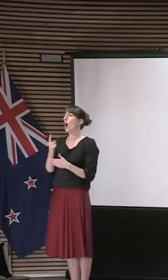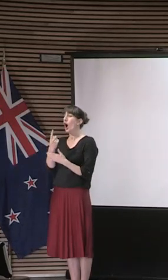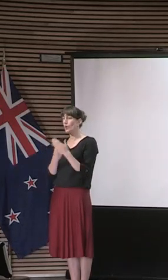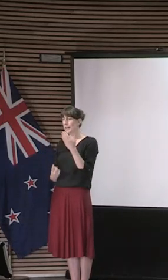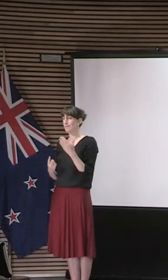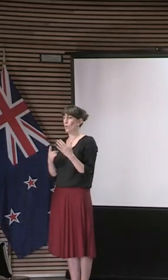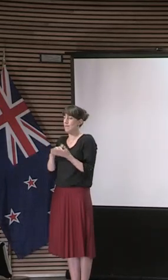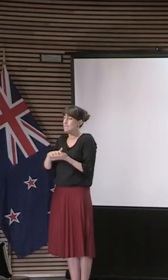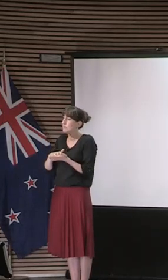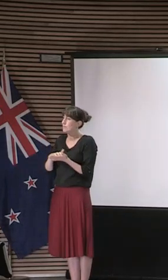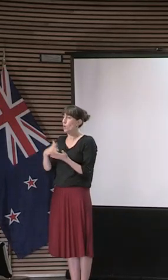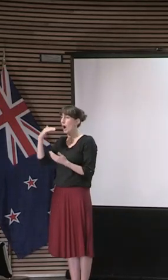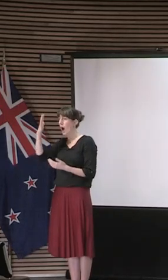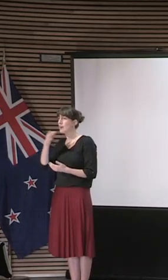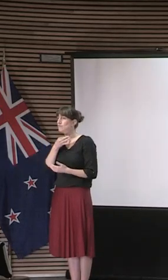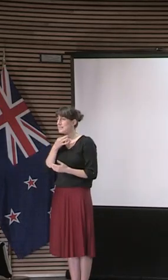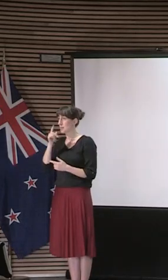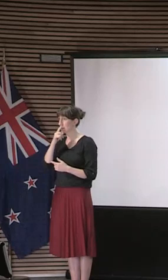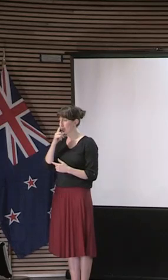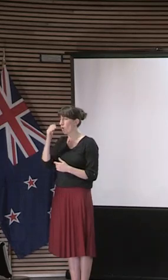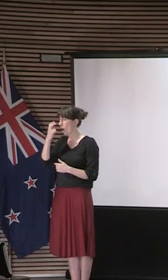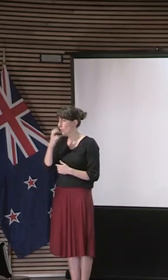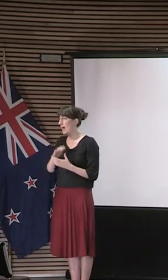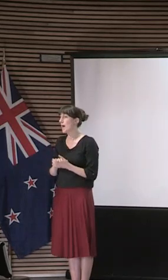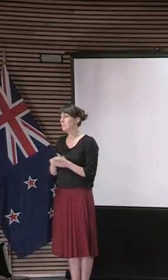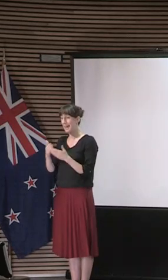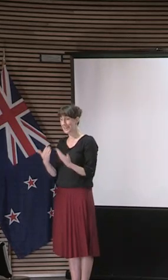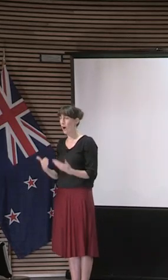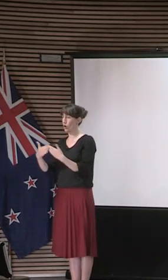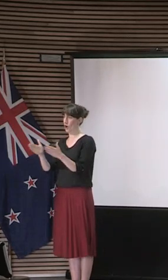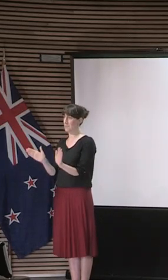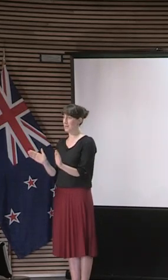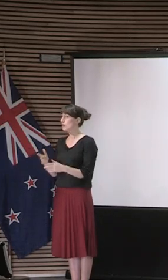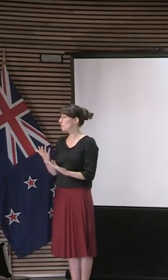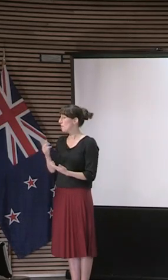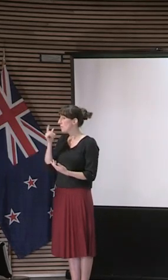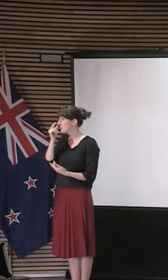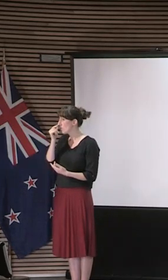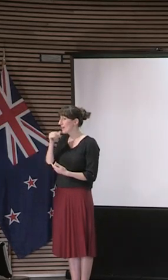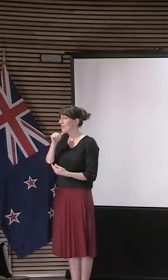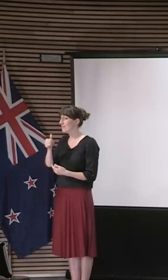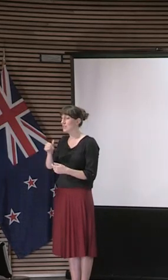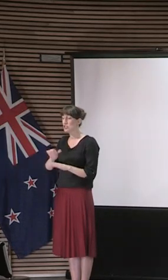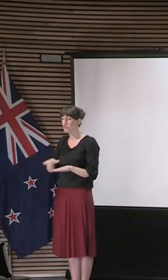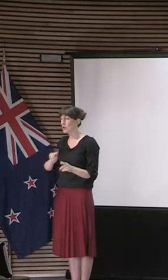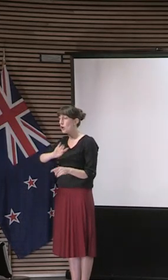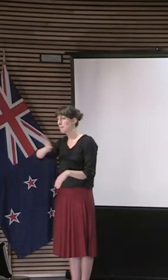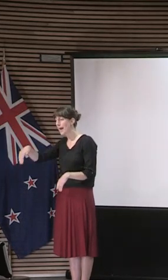tiki i te jab flu. Mai i tenei